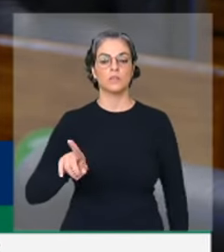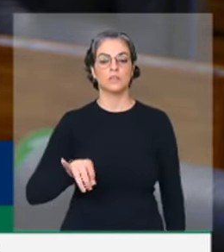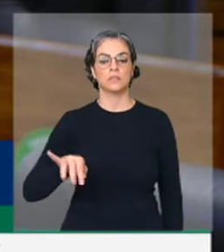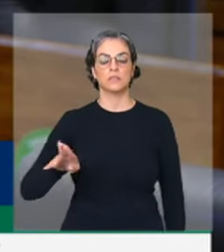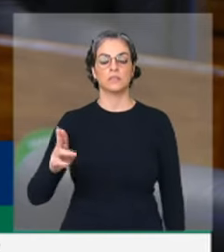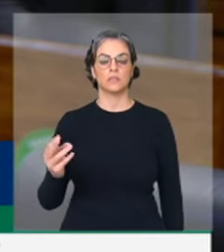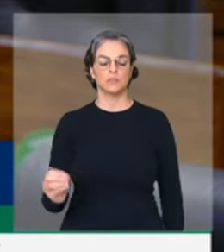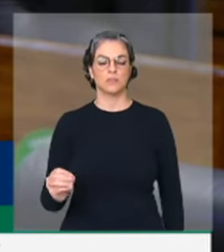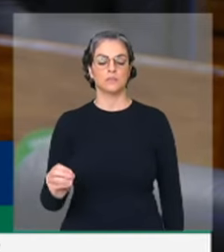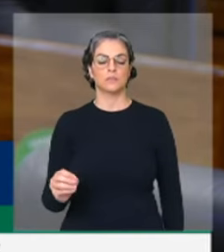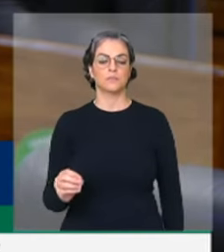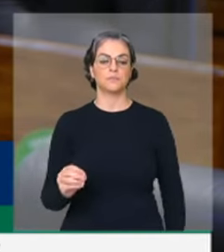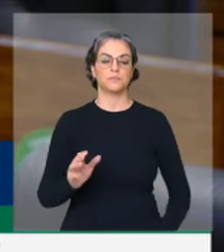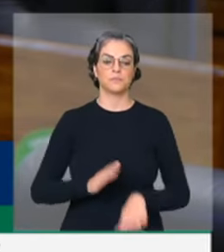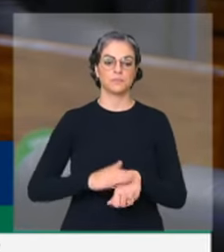DESSE PROJETO DE LEI 1010, ELE PROPÕE A CRIAÇÃO DE UM